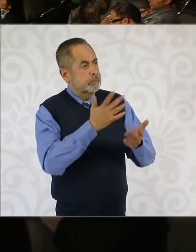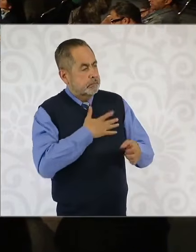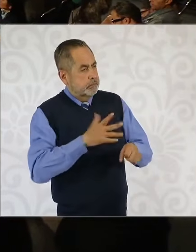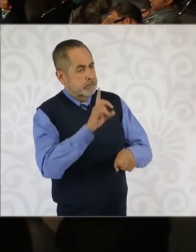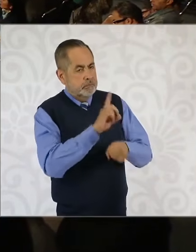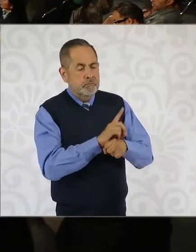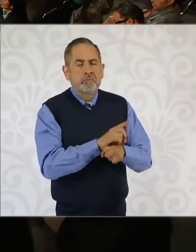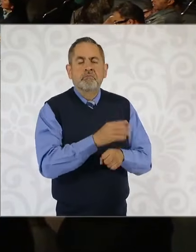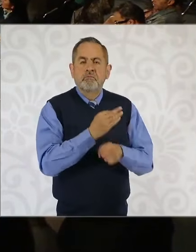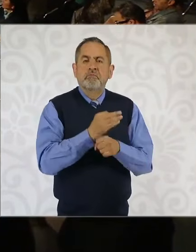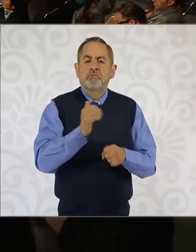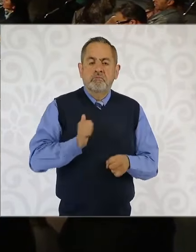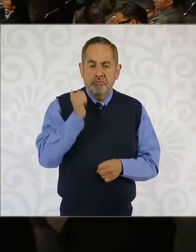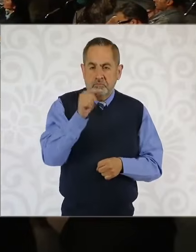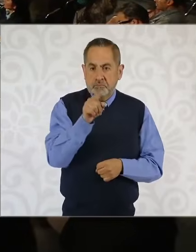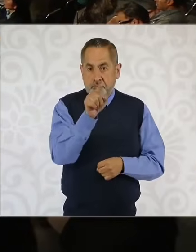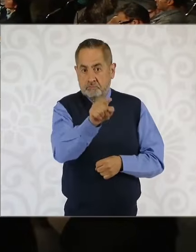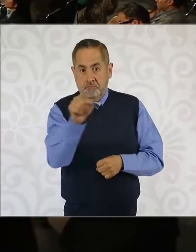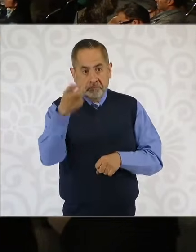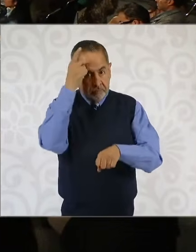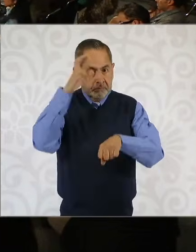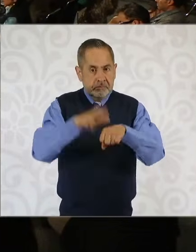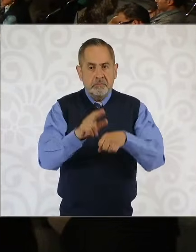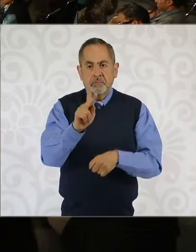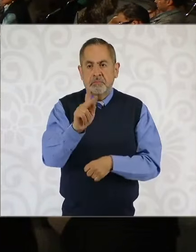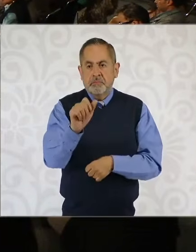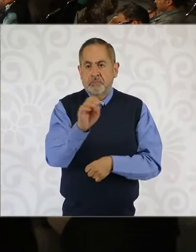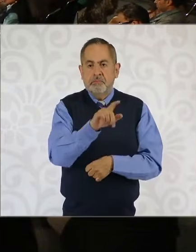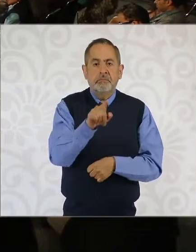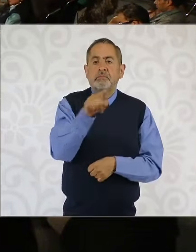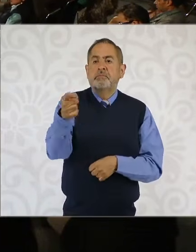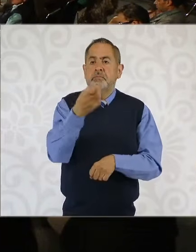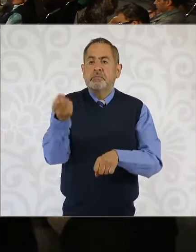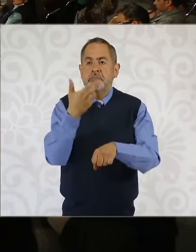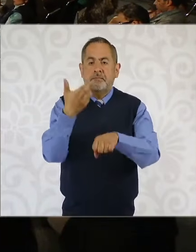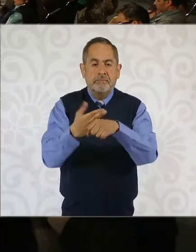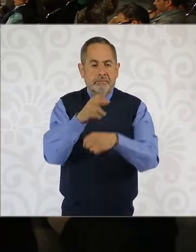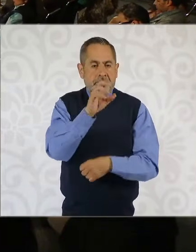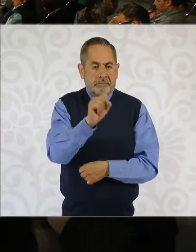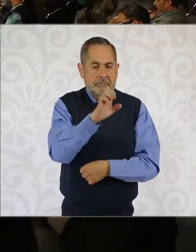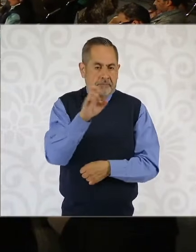Aprovechando que están aquí el director de Pemex y la secretaria de energía Me gustaría saber si en